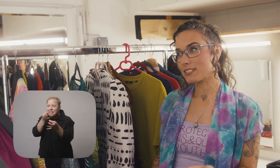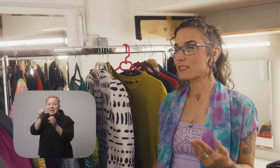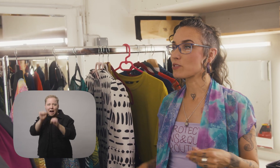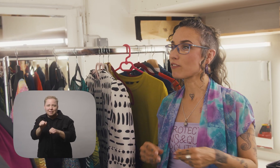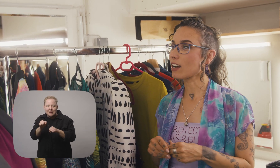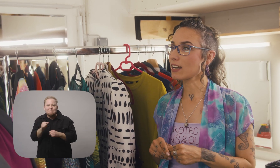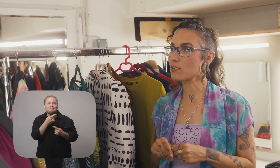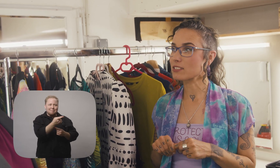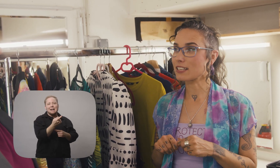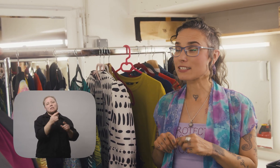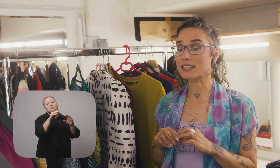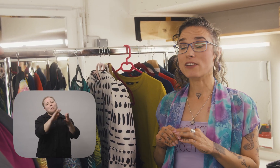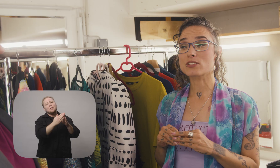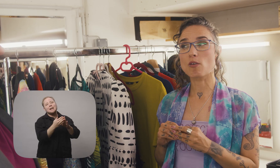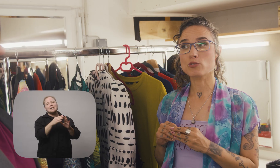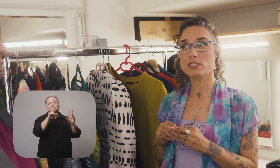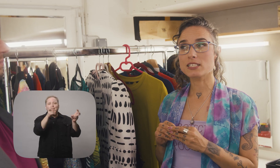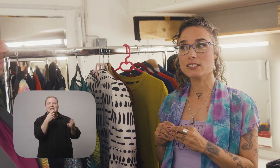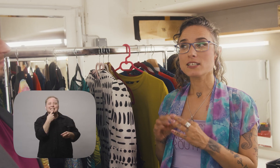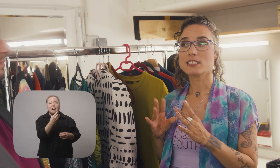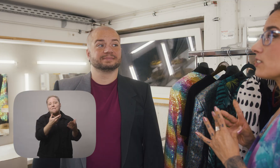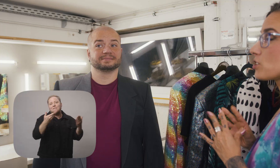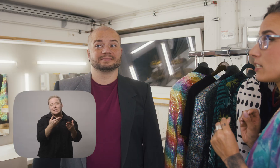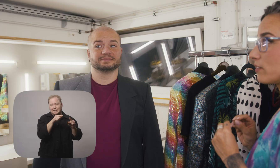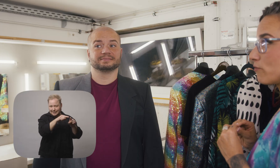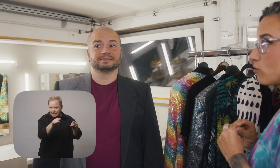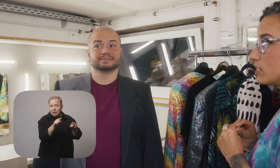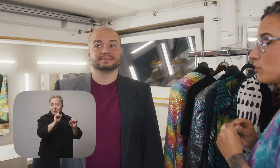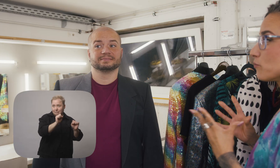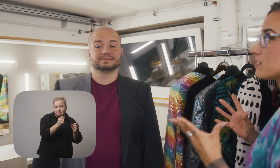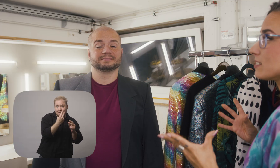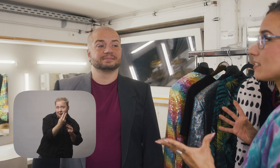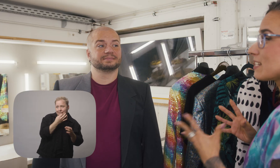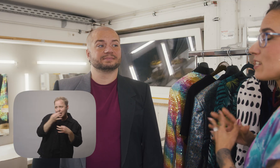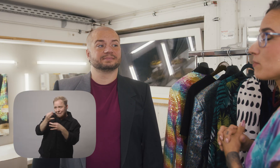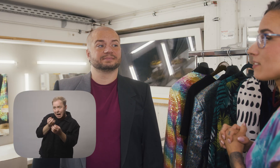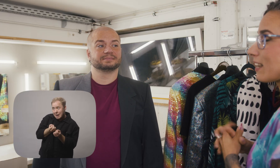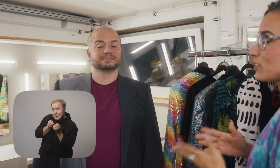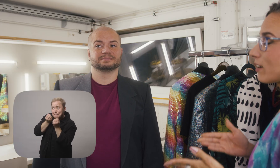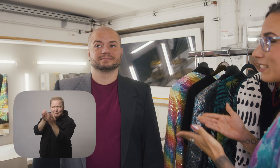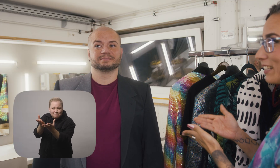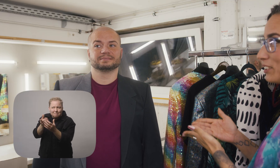Es gibt zwei Fragen aus der sagwas-Community, die gestellt werden wollen und ich würde sie hiermit an dich weiterreichen.